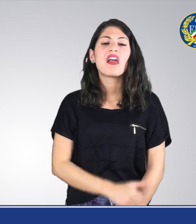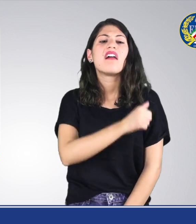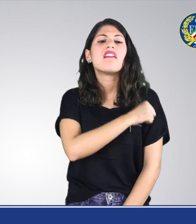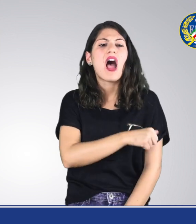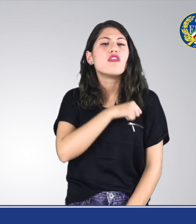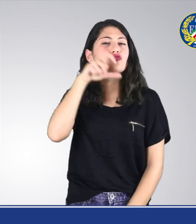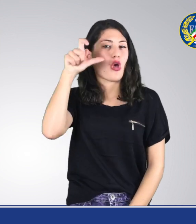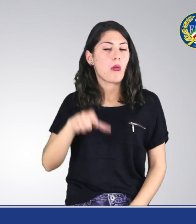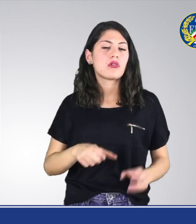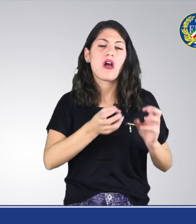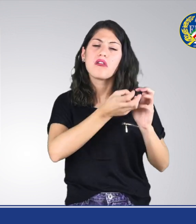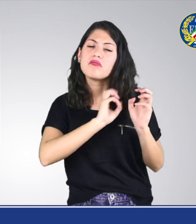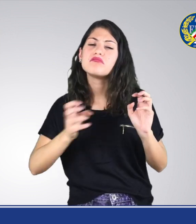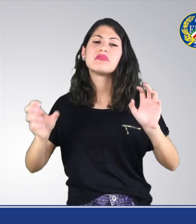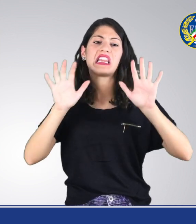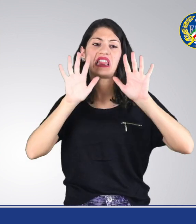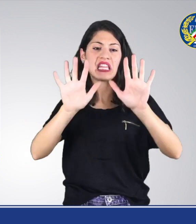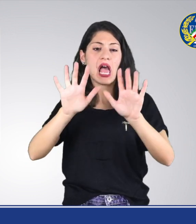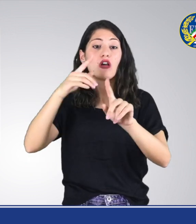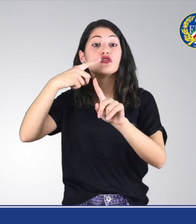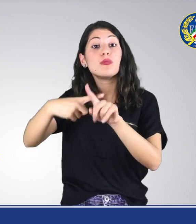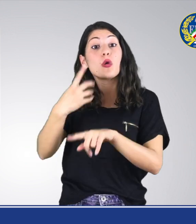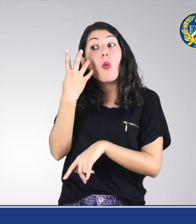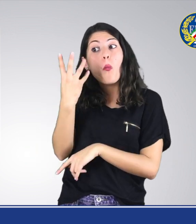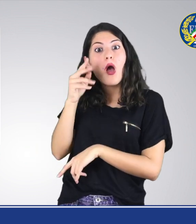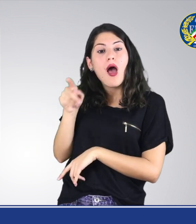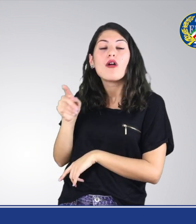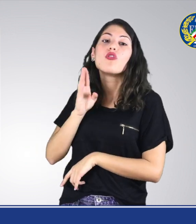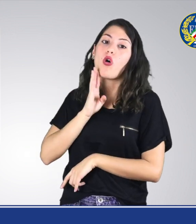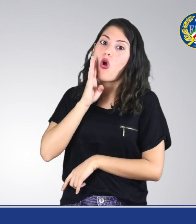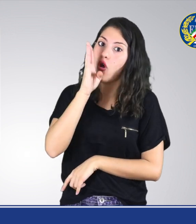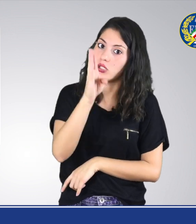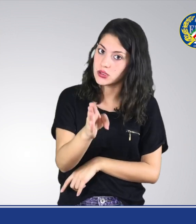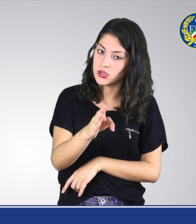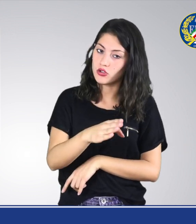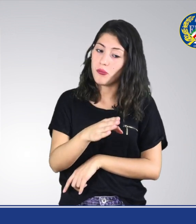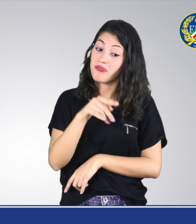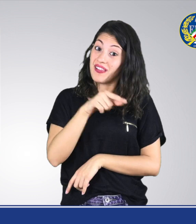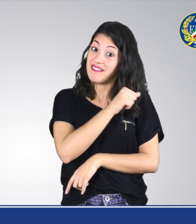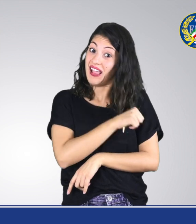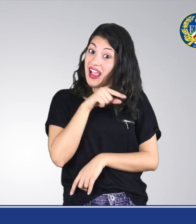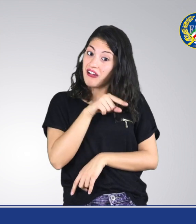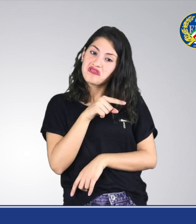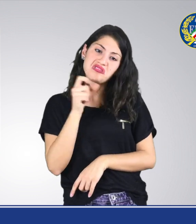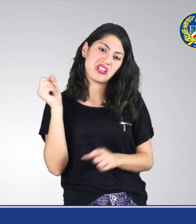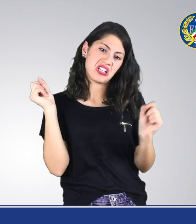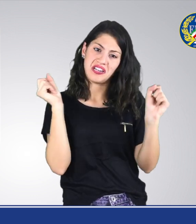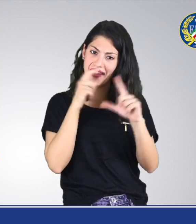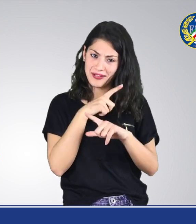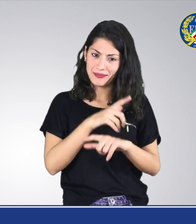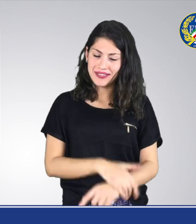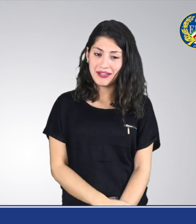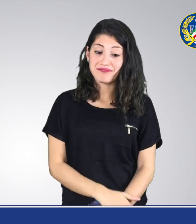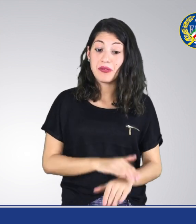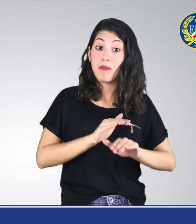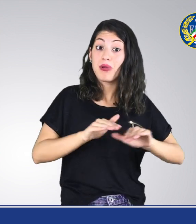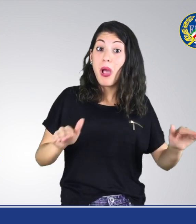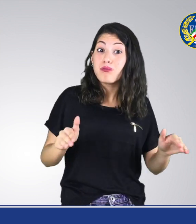I vaccini obbligatori sono 10 più 4 vaccini consigliati. I vaccini sono gratuiti